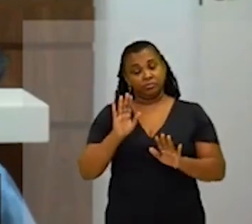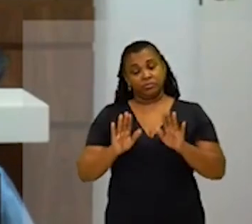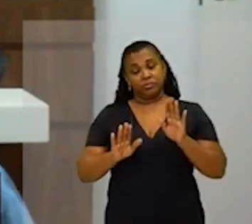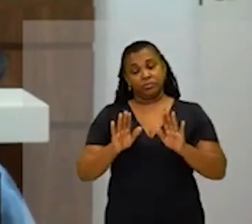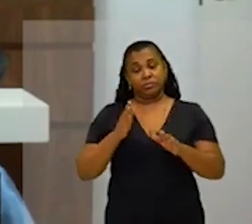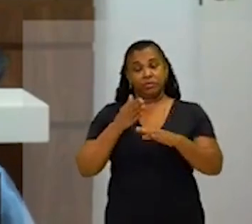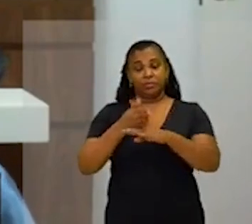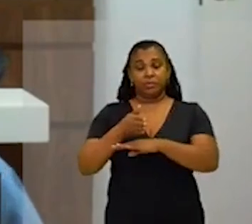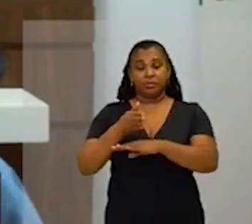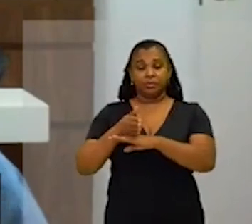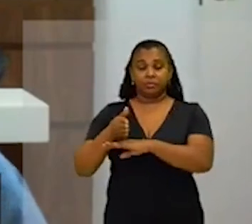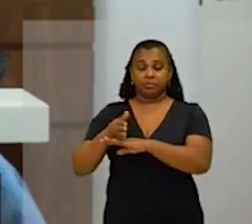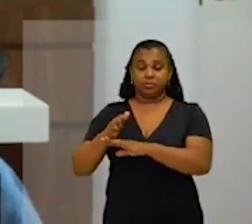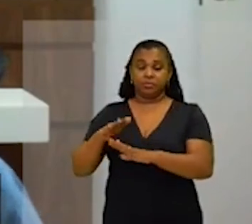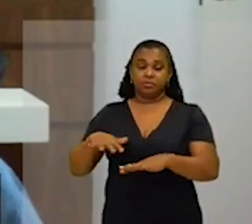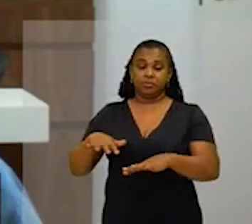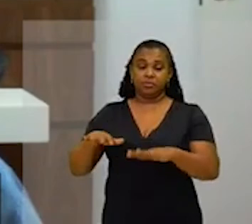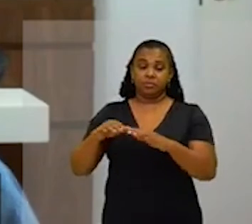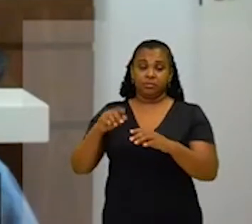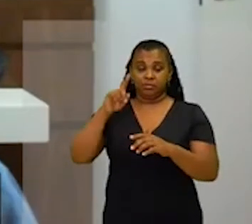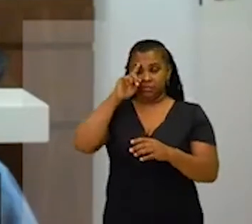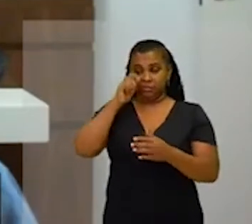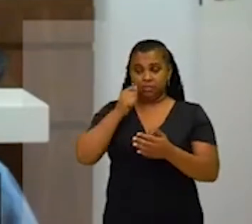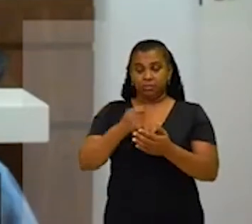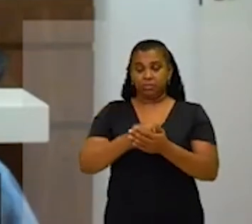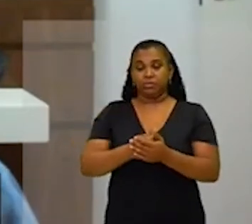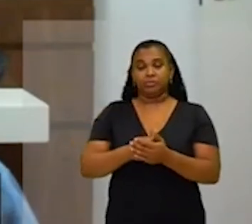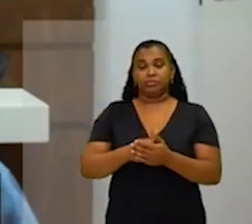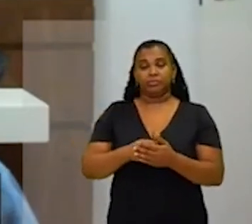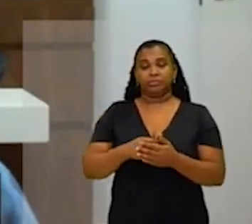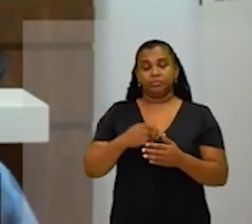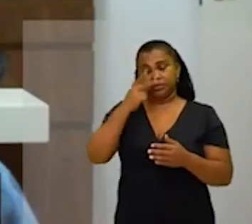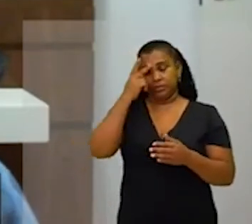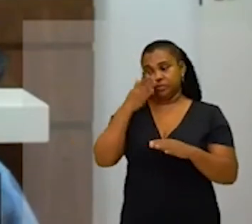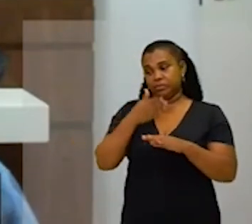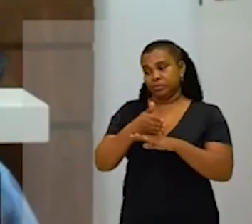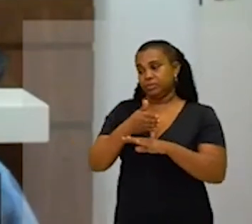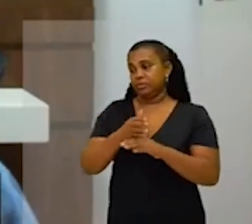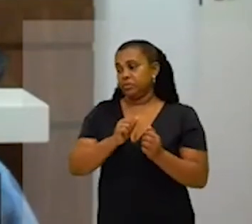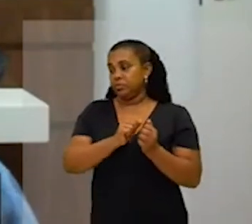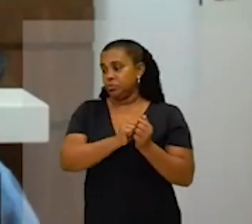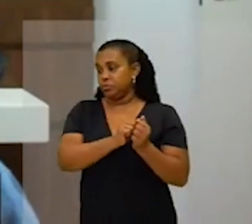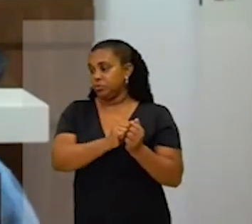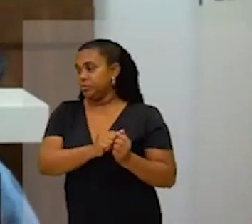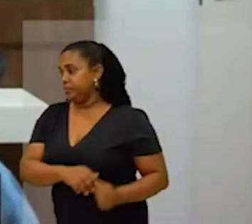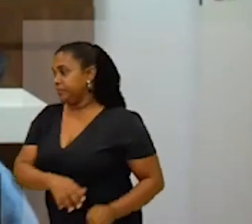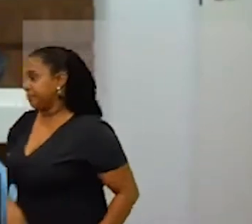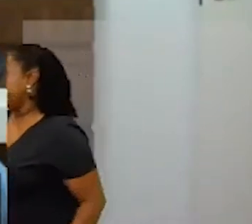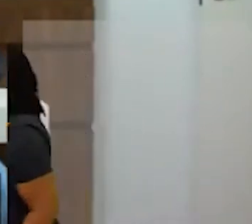decisão não apenas como eles estão as pessoas que participam junto no e você passa no processo